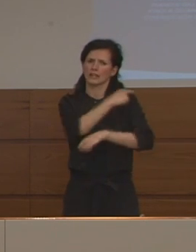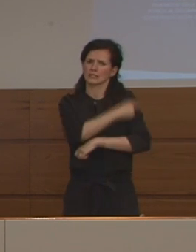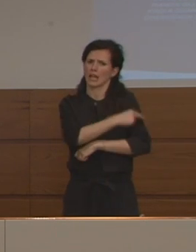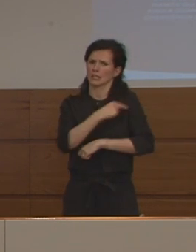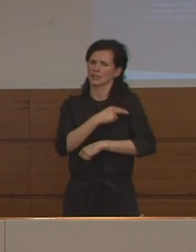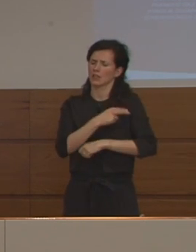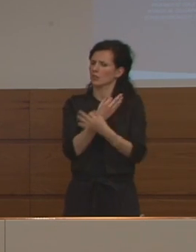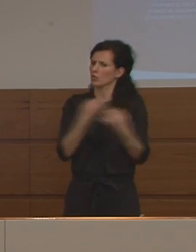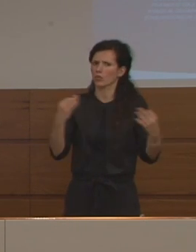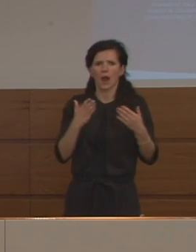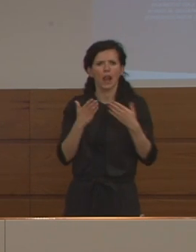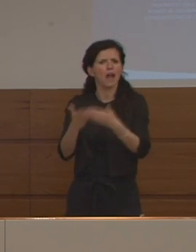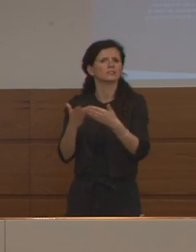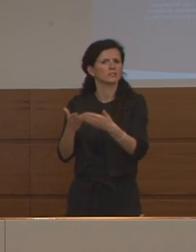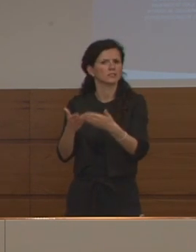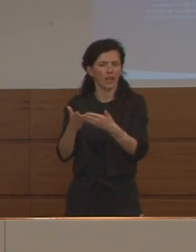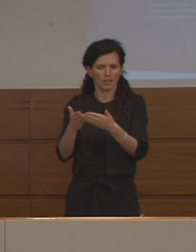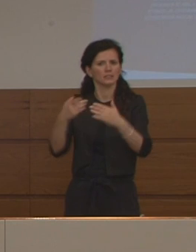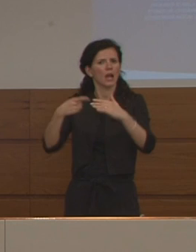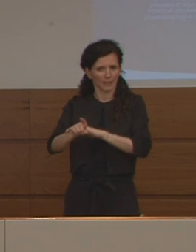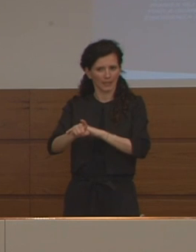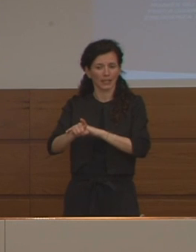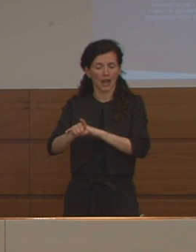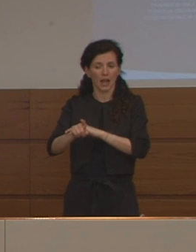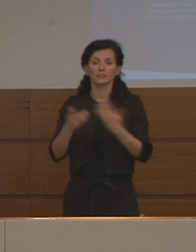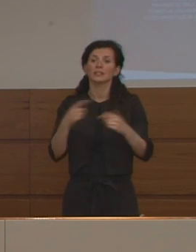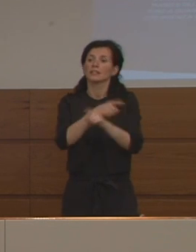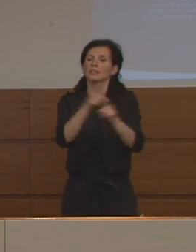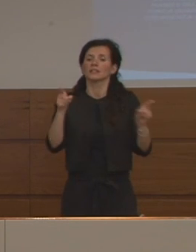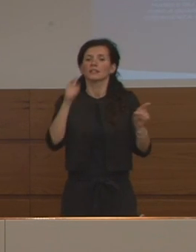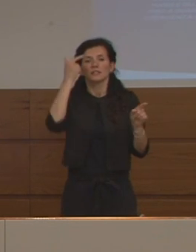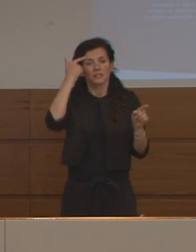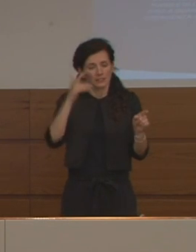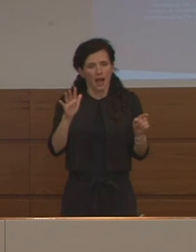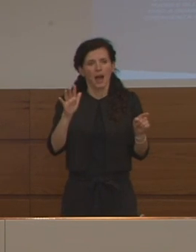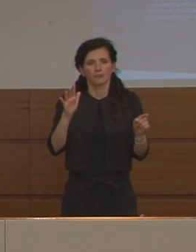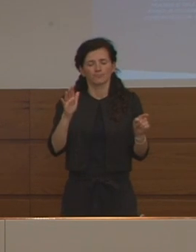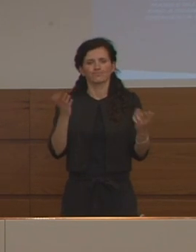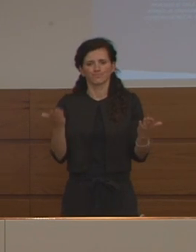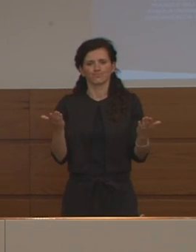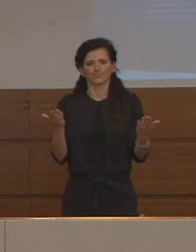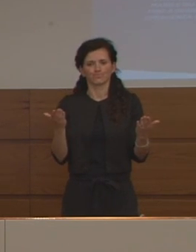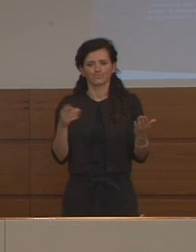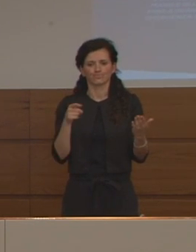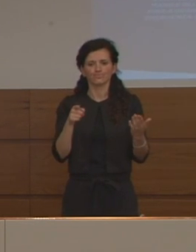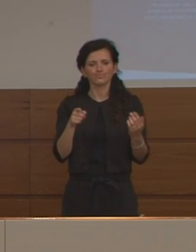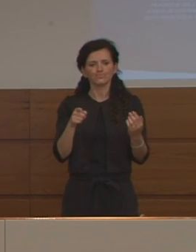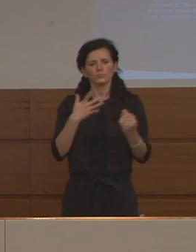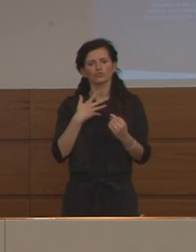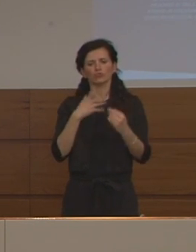E la Croce Rossa, come sapete, è una struttura che ha personale sanitario.